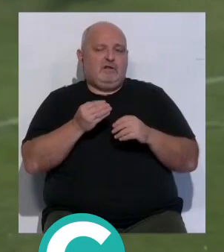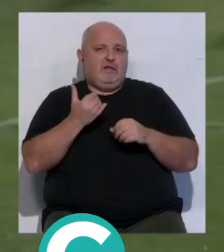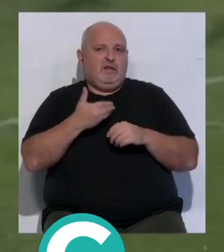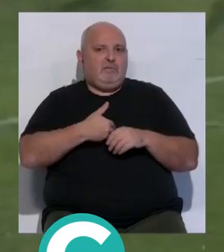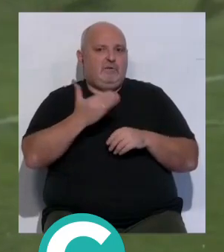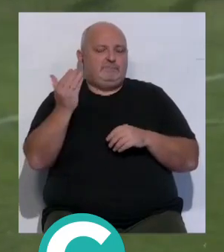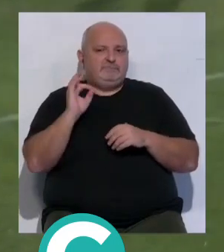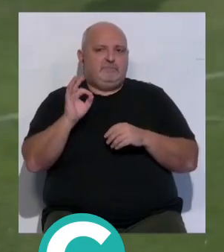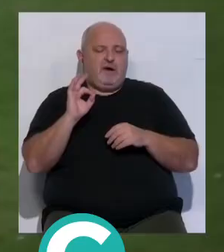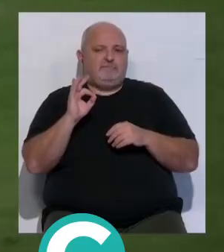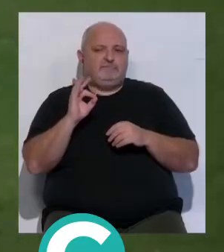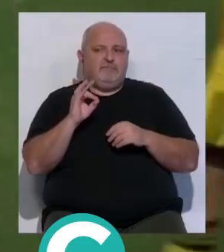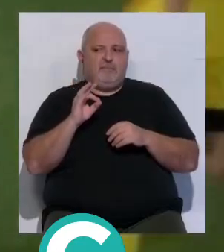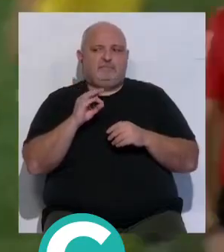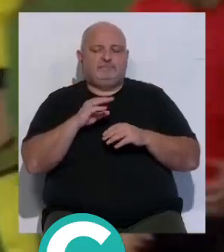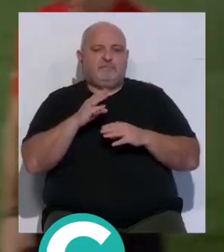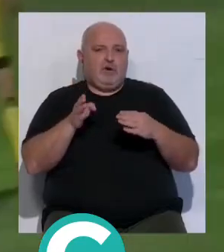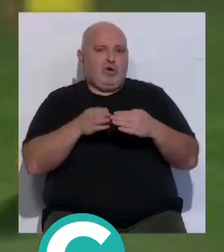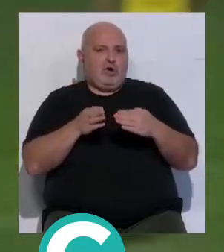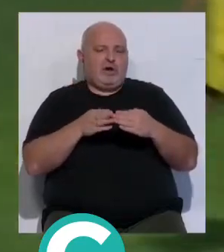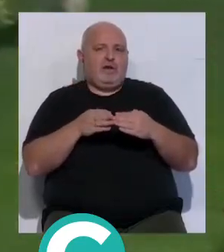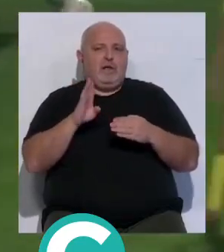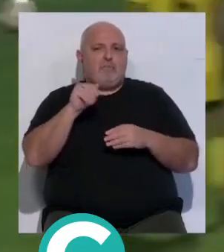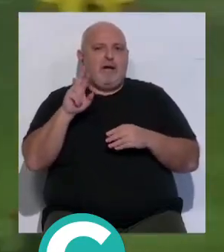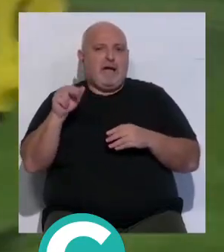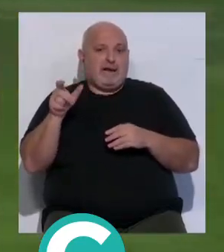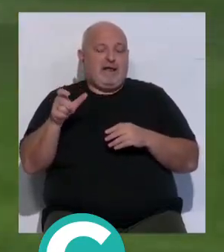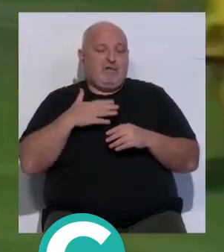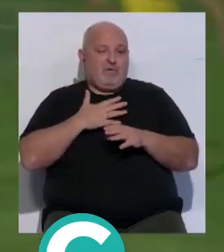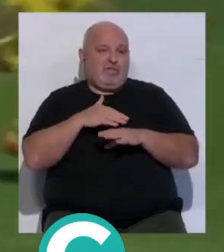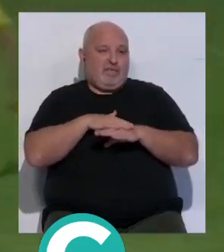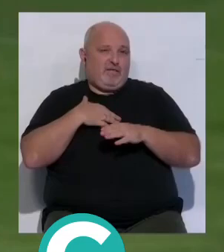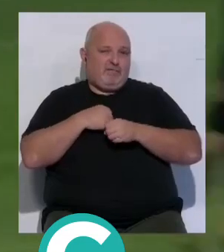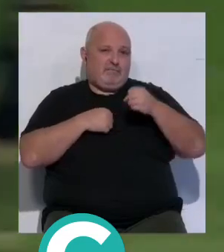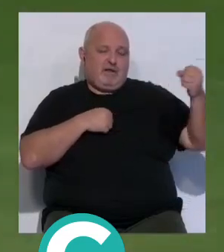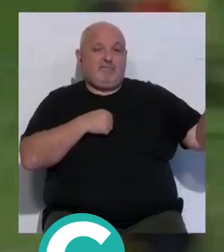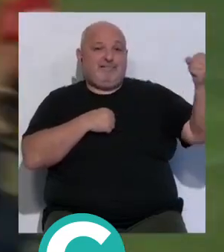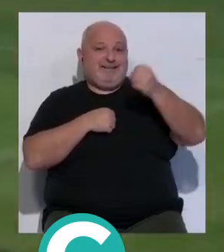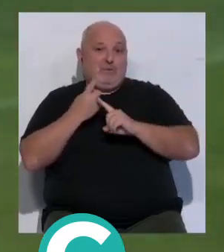dicho fue despejado a Corner Pero Raúl Parra que estaba considerado en esta temporada uno